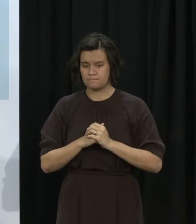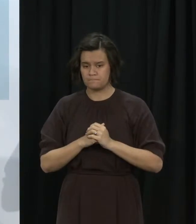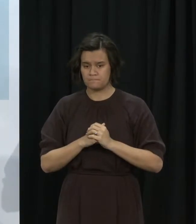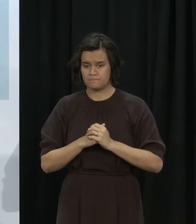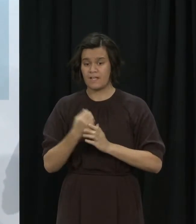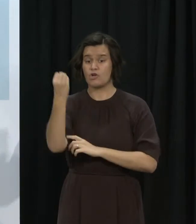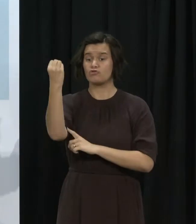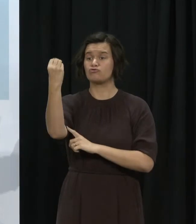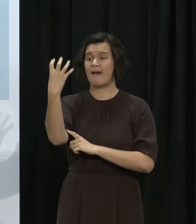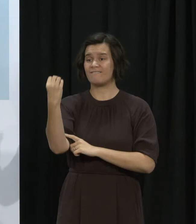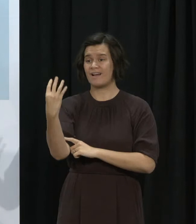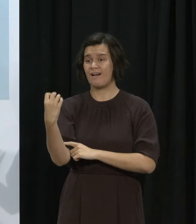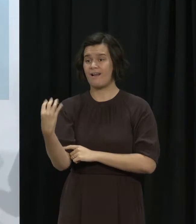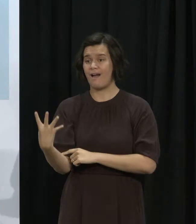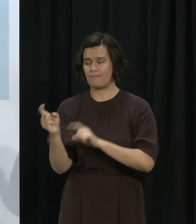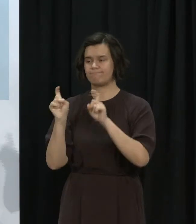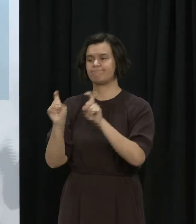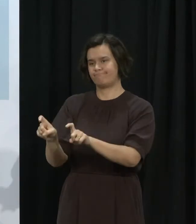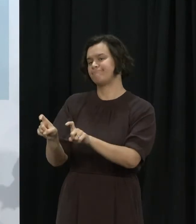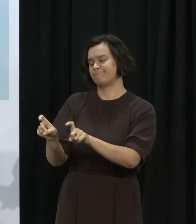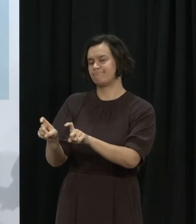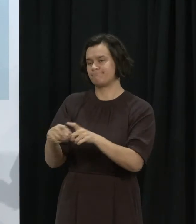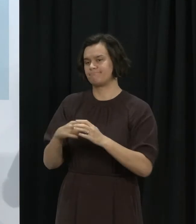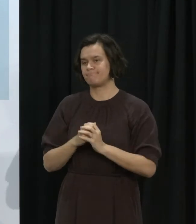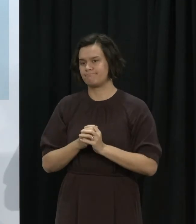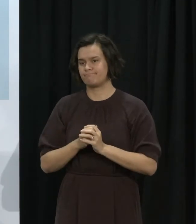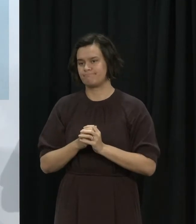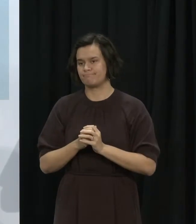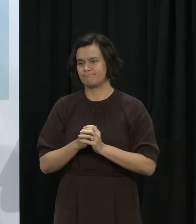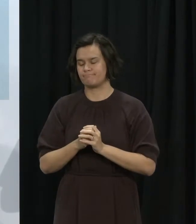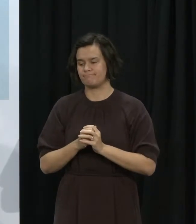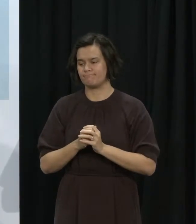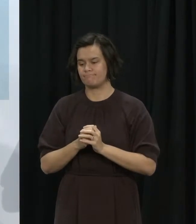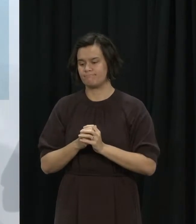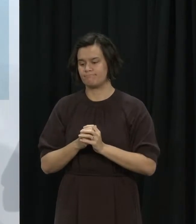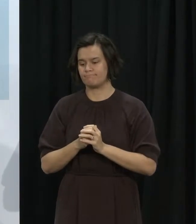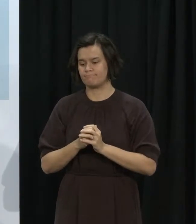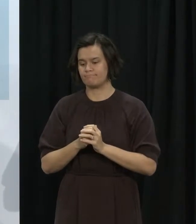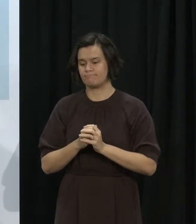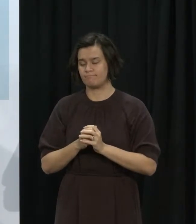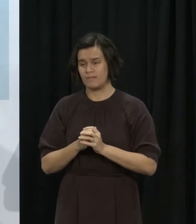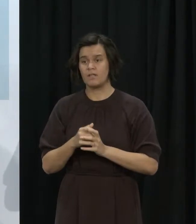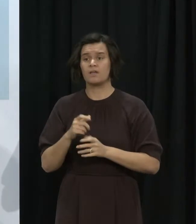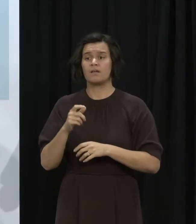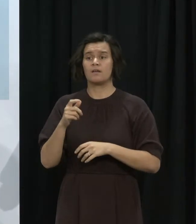mutu, ki te rama waka pnaha